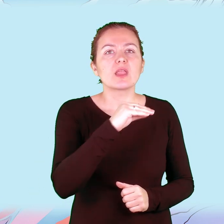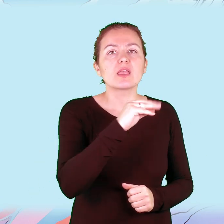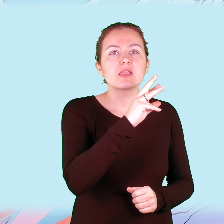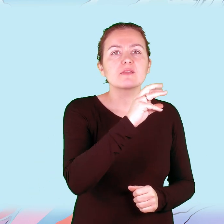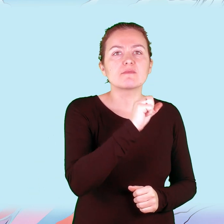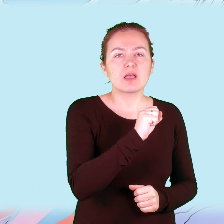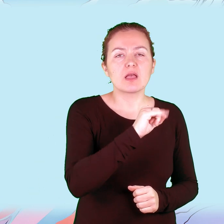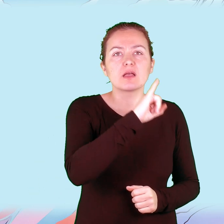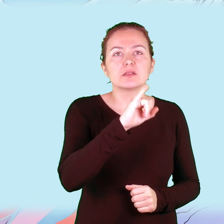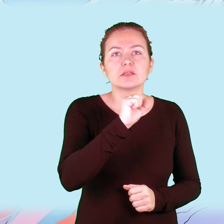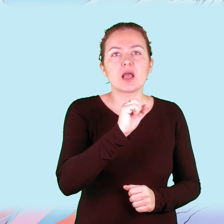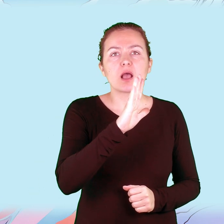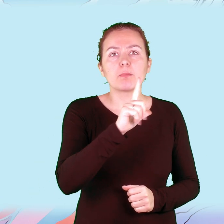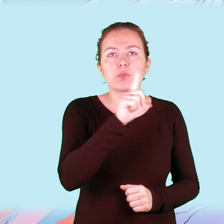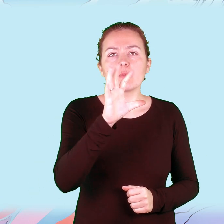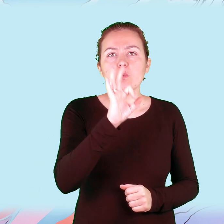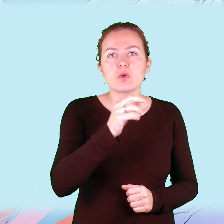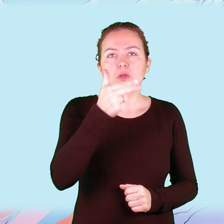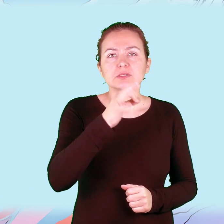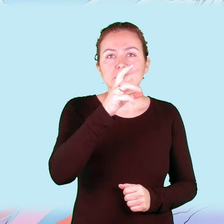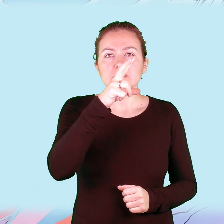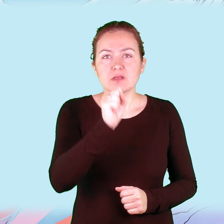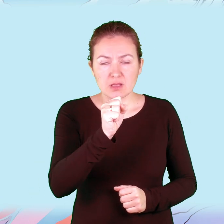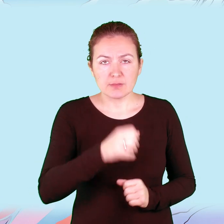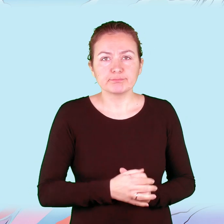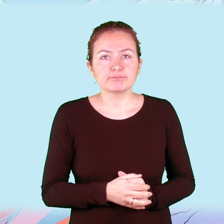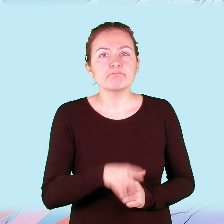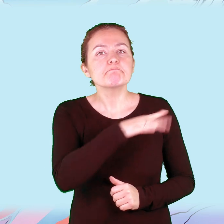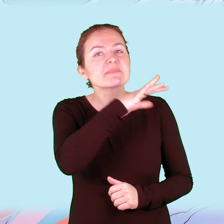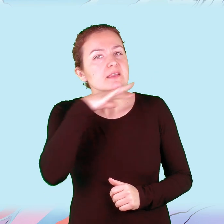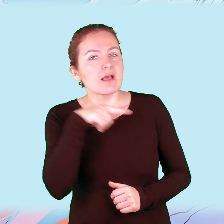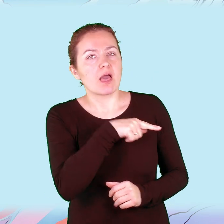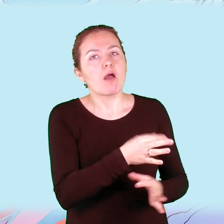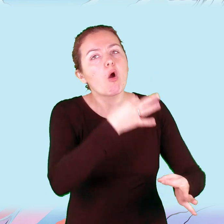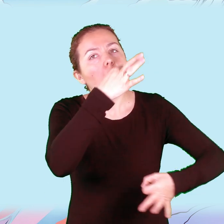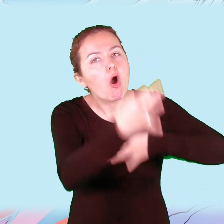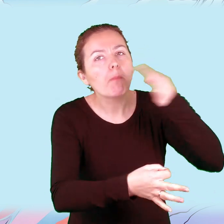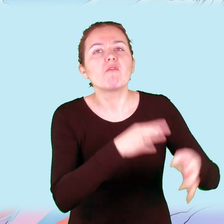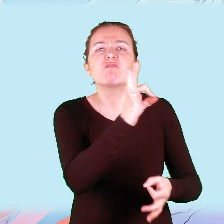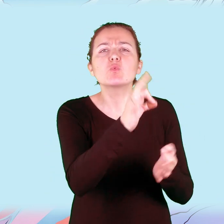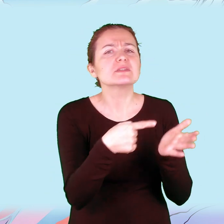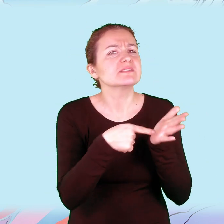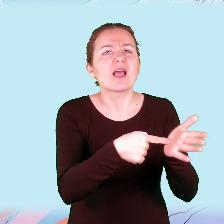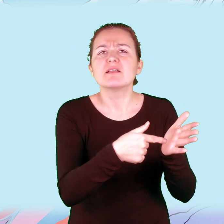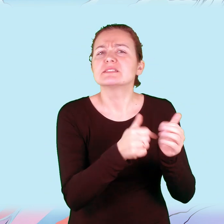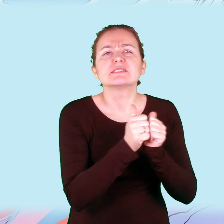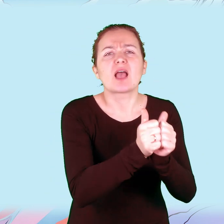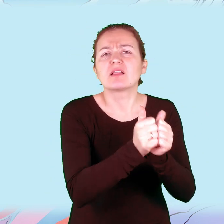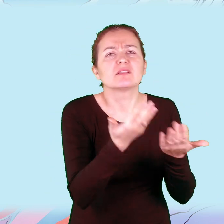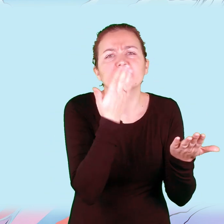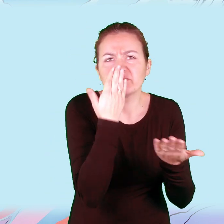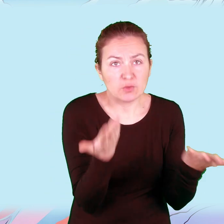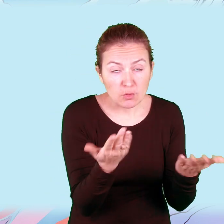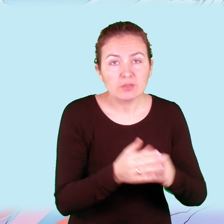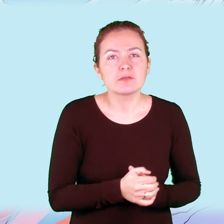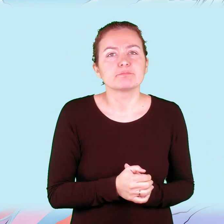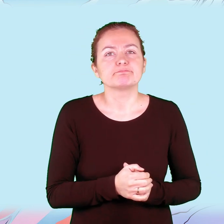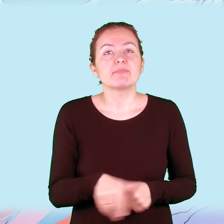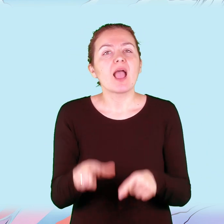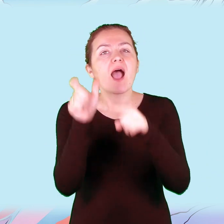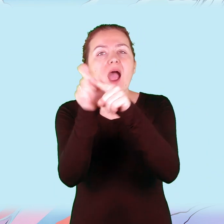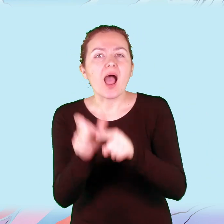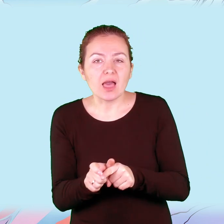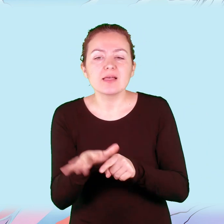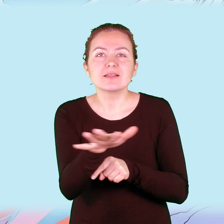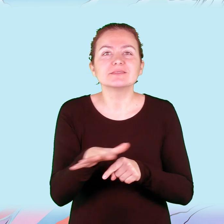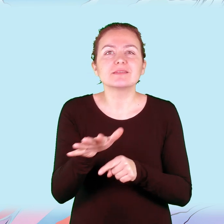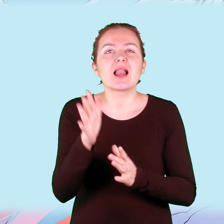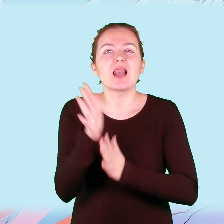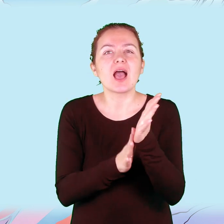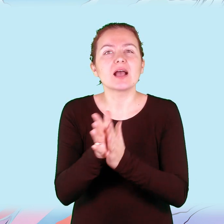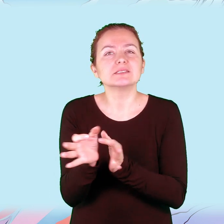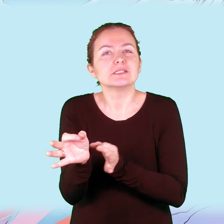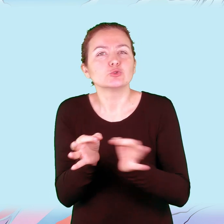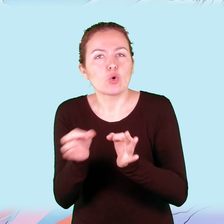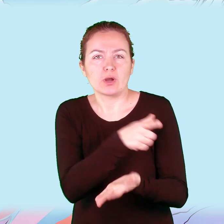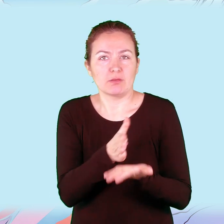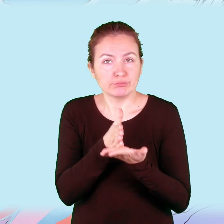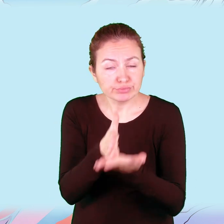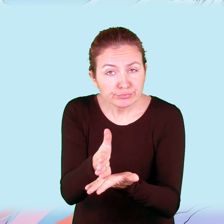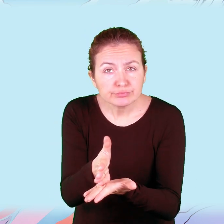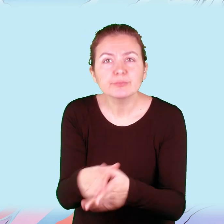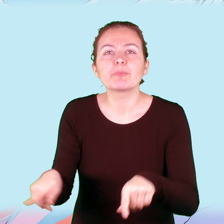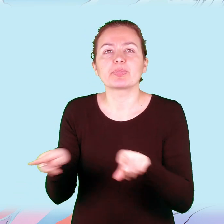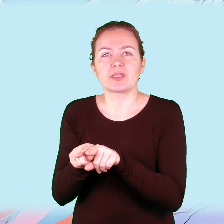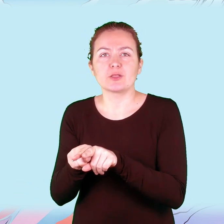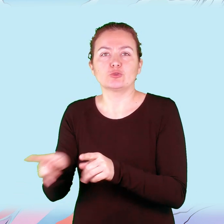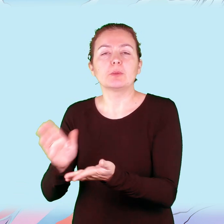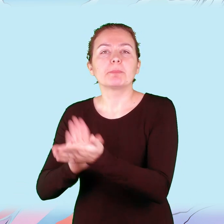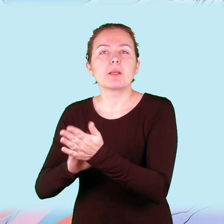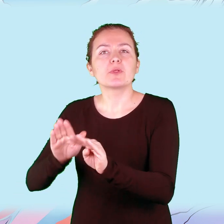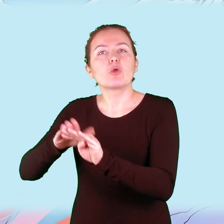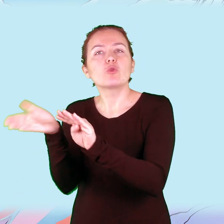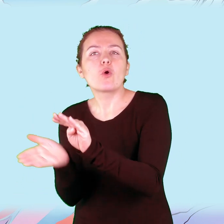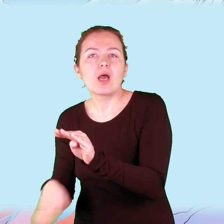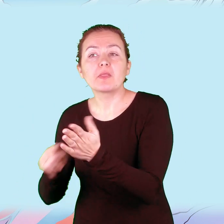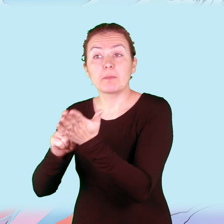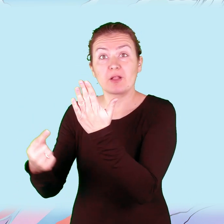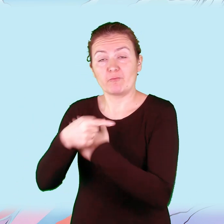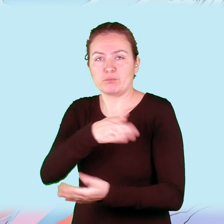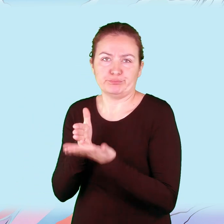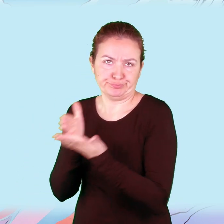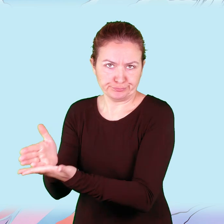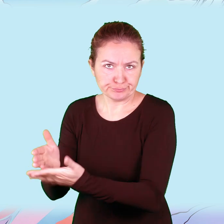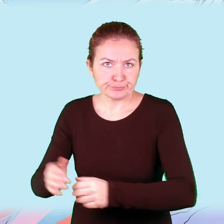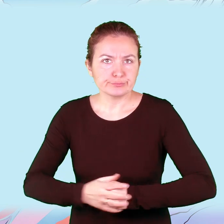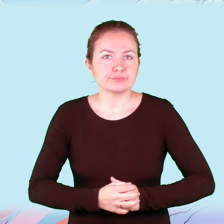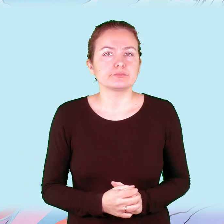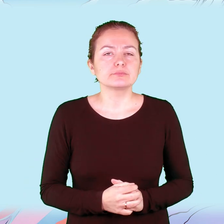• Ewa Jabłońska – opowiada Mili o jej zadaniu, pomaga Aleksowi w Lesie Historii i Samowi w Biblijnej Dolinie